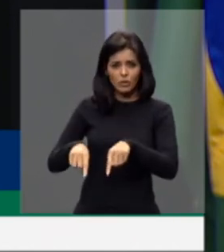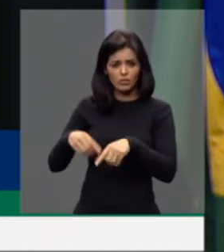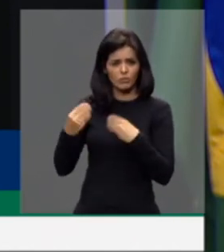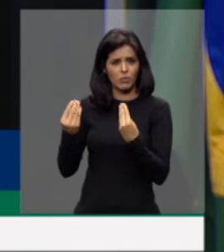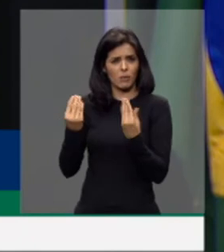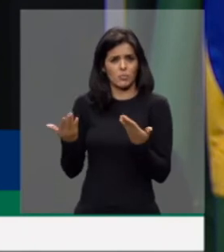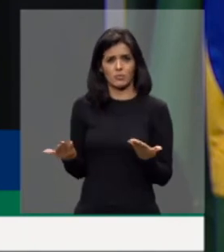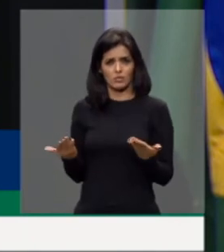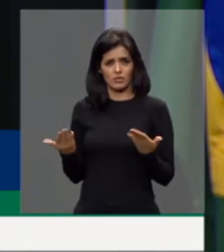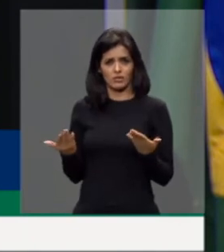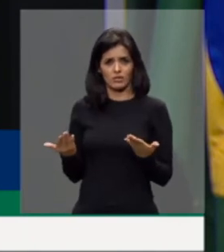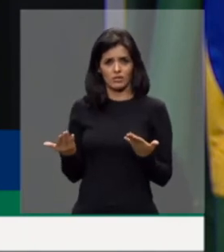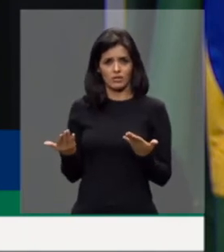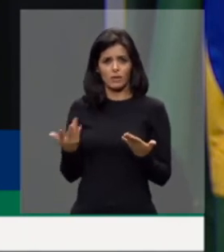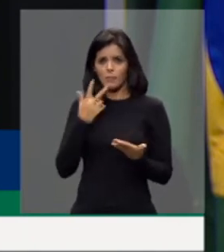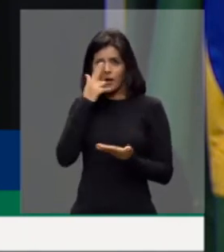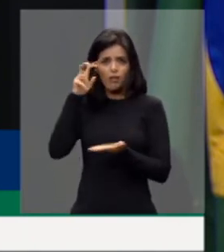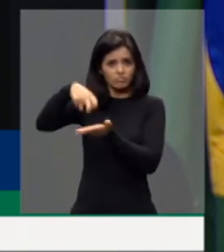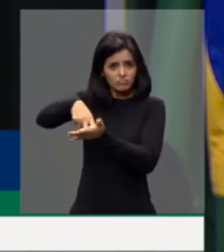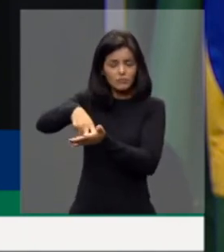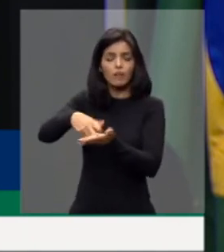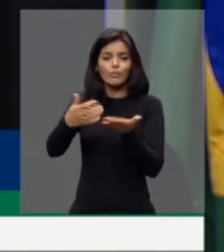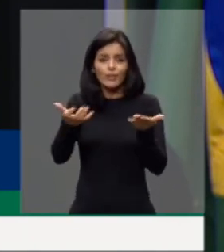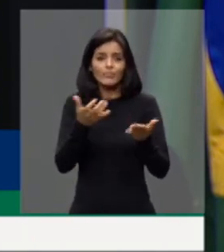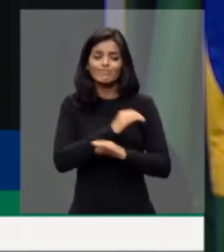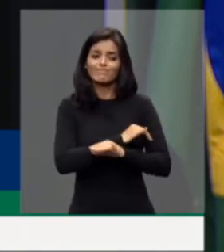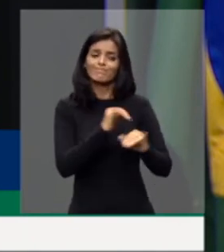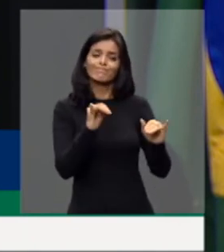QUANDO FOI DADO O ÚLTIMO REAJUSTE. PORTANTO, NÃO É JUSTO QUE OS SERVIDORES PAGUEM ESSA CONTA NESSA PERSPECTIVA.